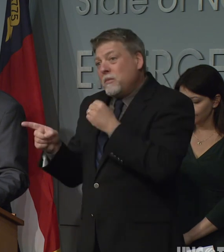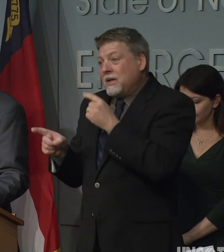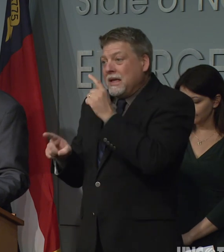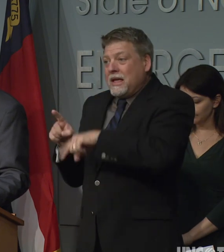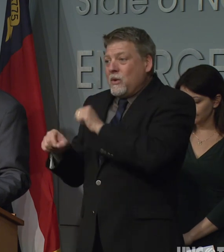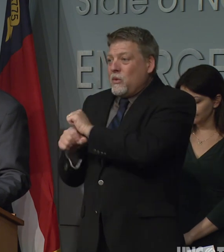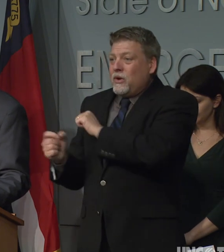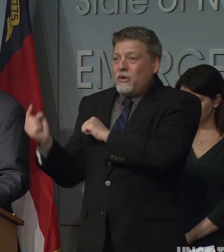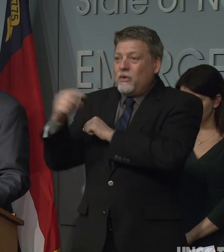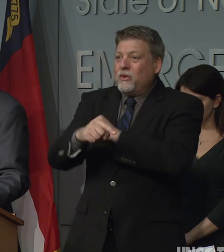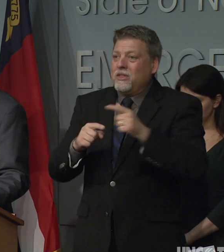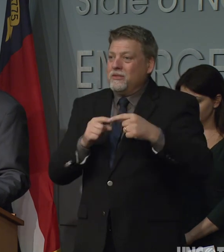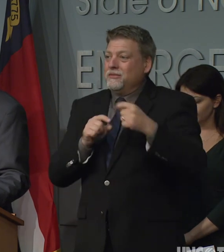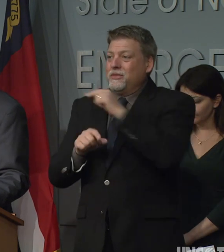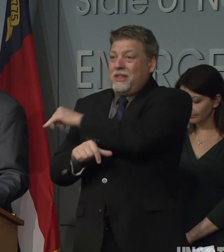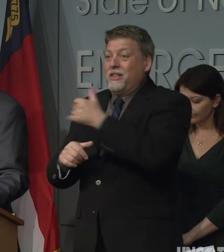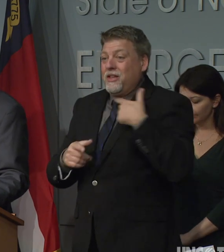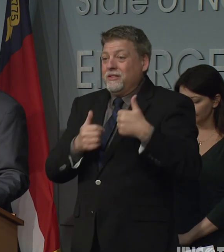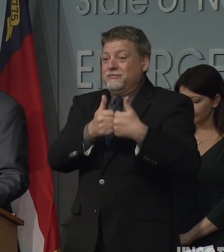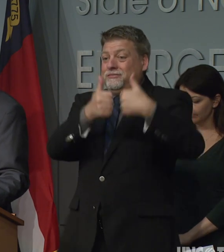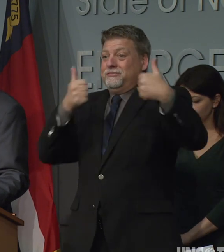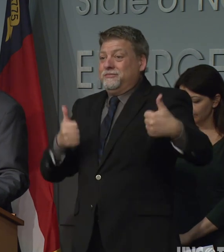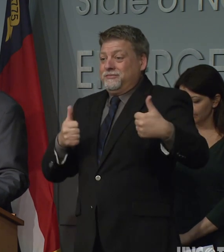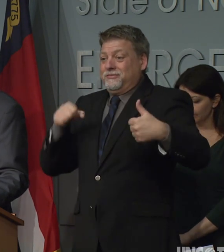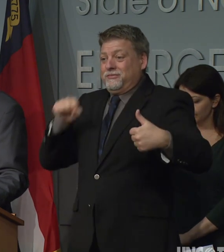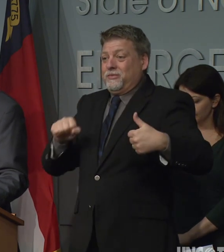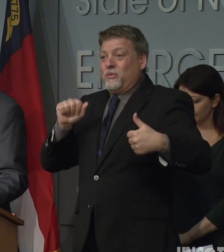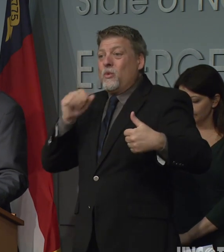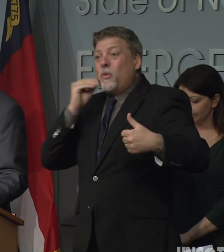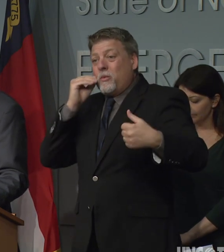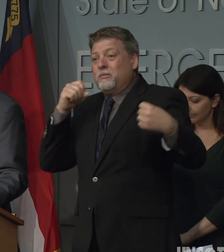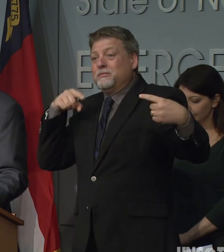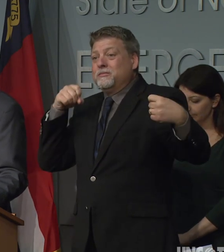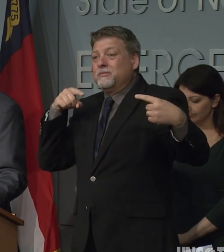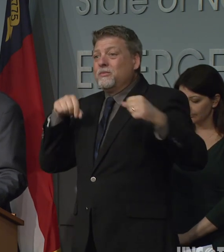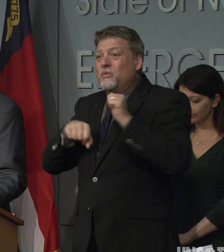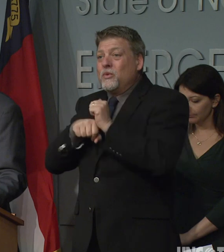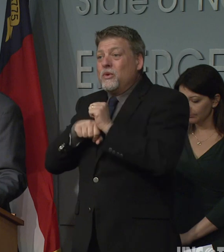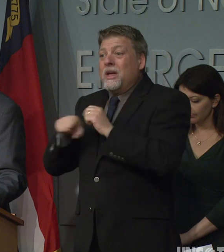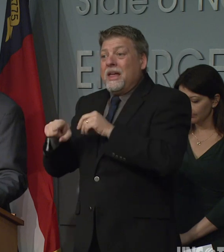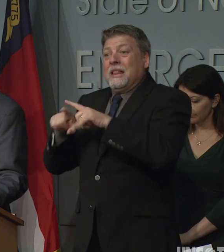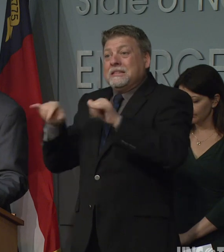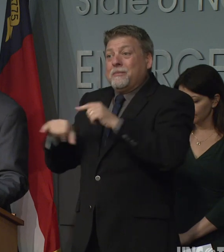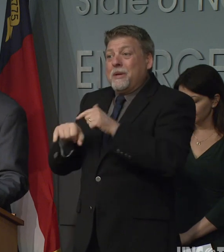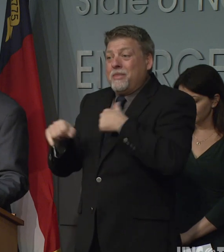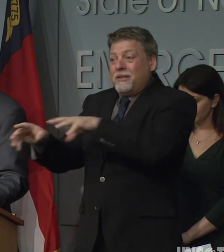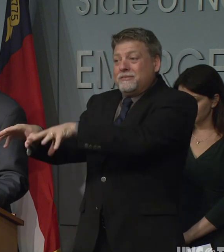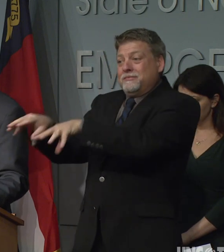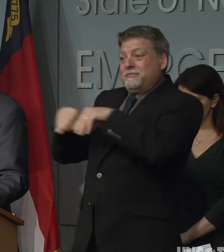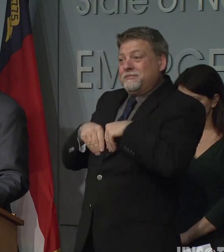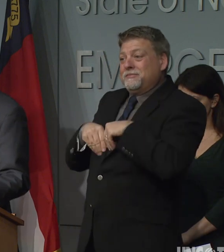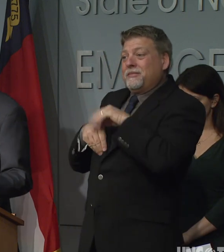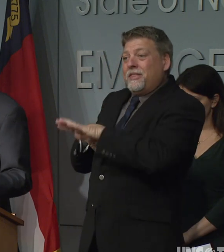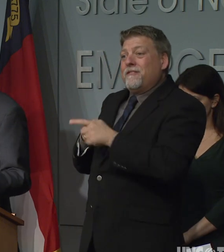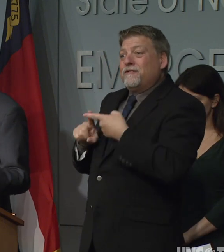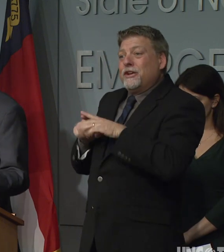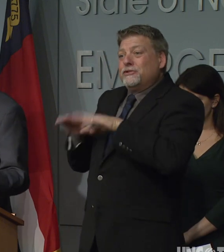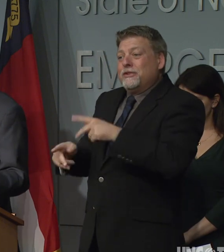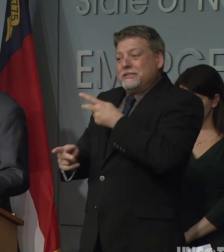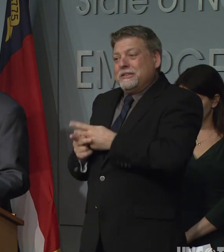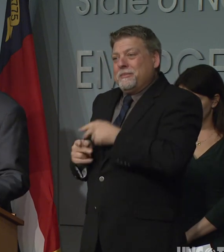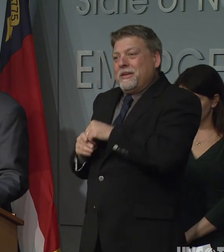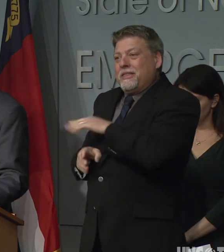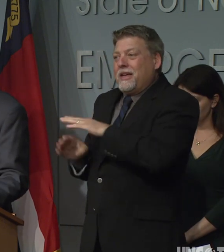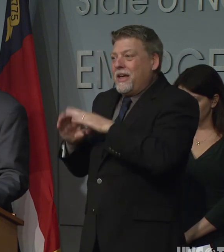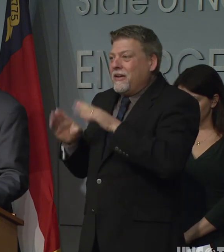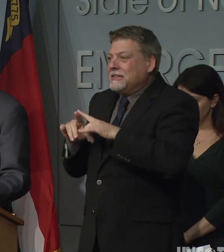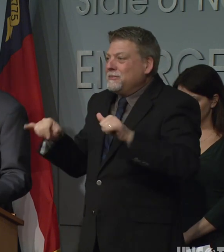Porque ellos pueden teletrabajar y están ofreciendo a cuidar a los niños de sus amigos.